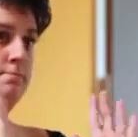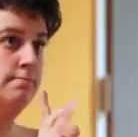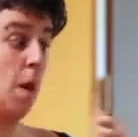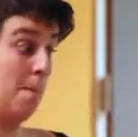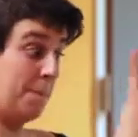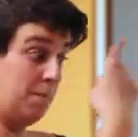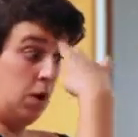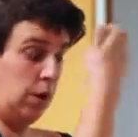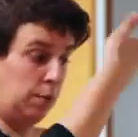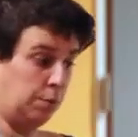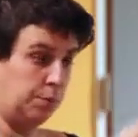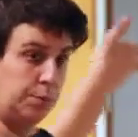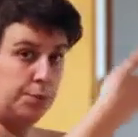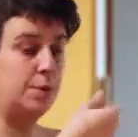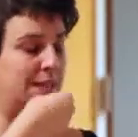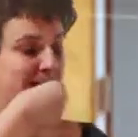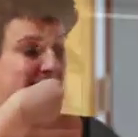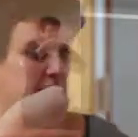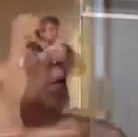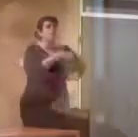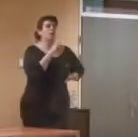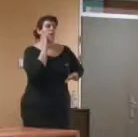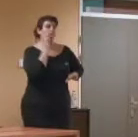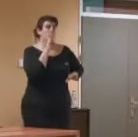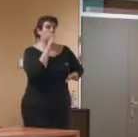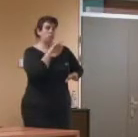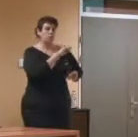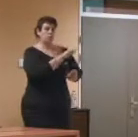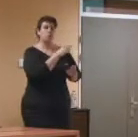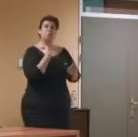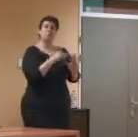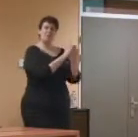realizar un relato de la corrupción, es decir, que tuviéramos el relato